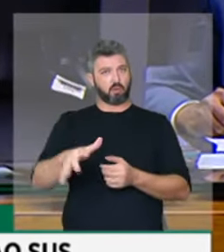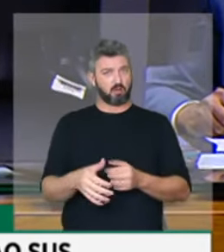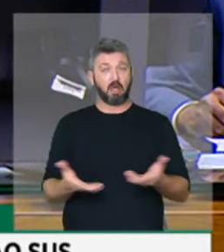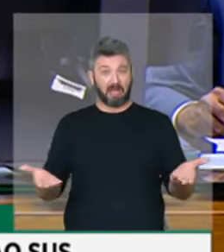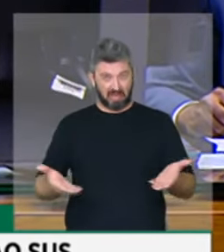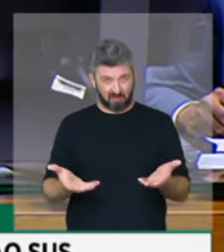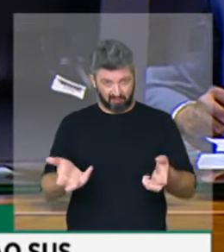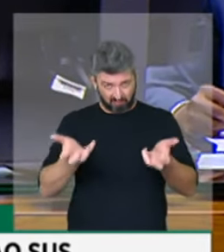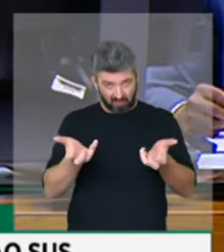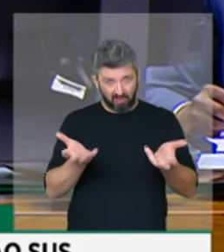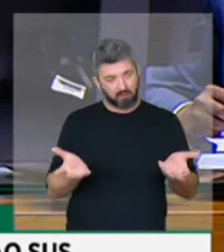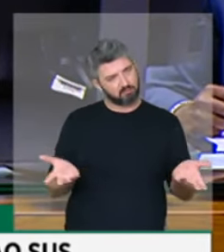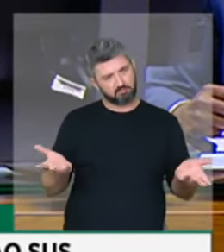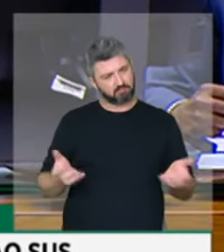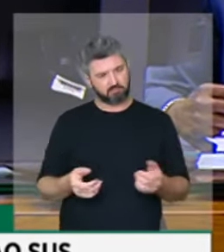EU APRESENTEI UMA